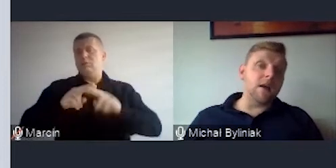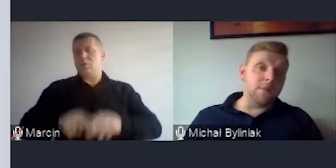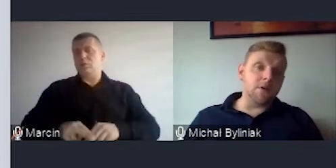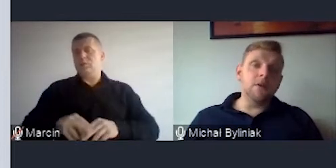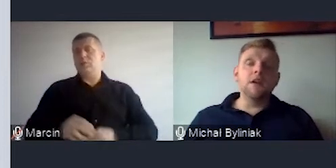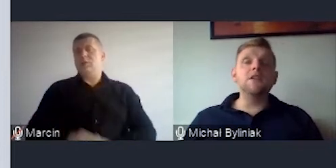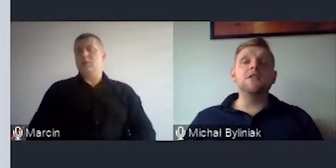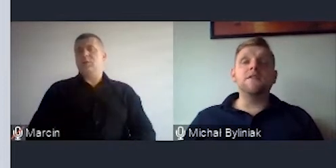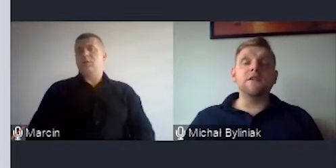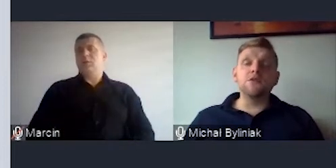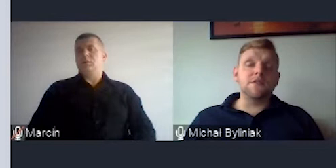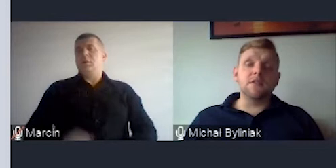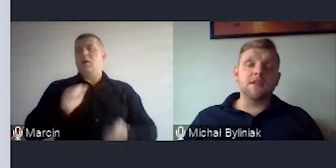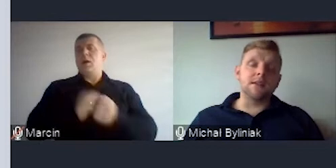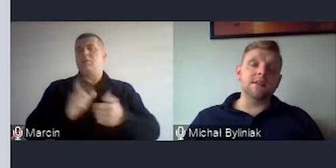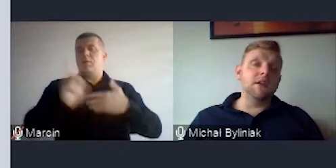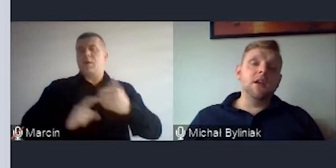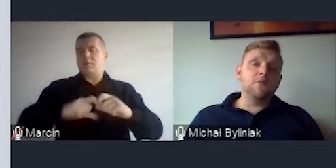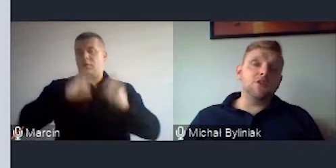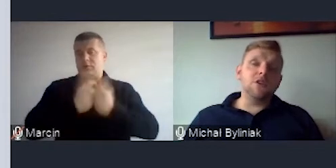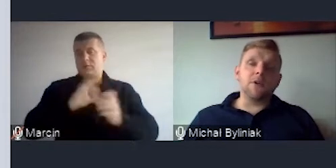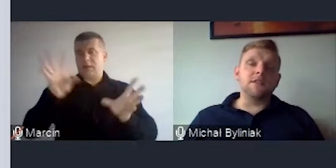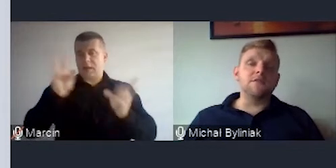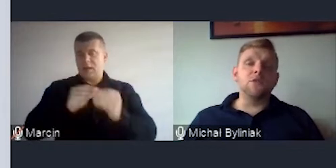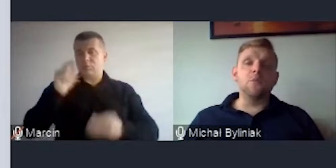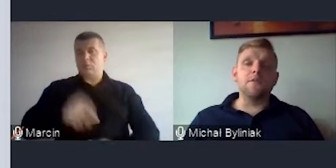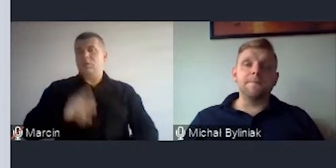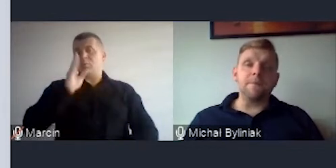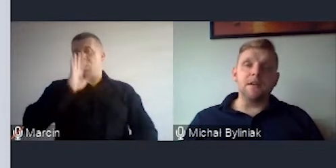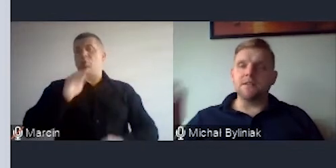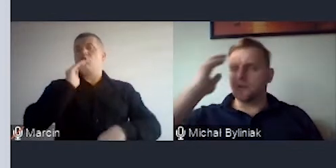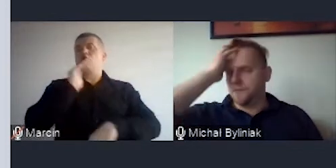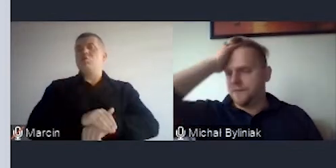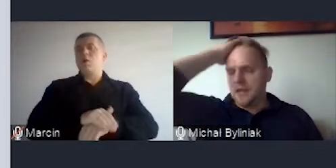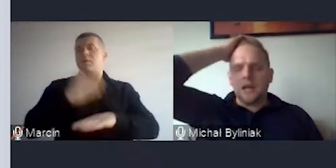albo kiedy na fakturze wszystko jest razem, musicie wtedy pokazać umowę leasingu.